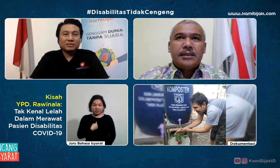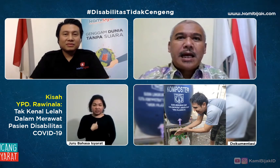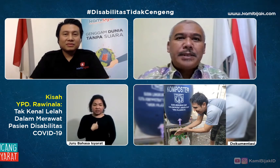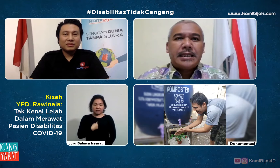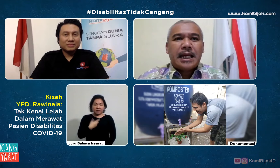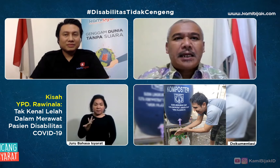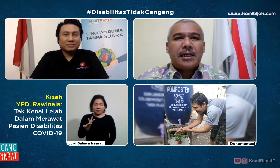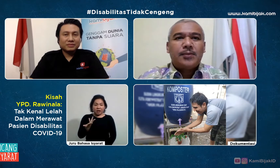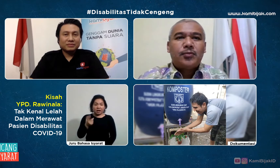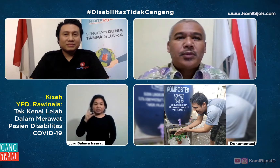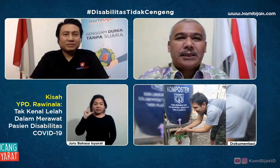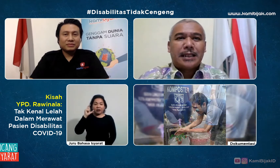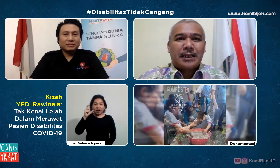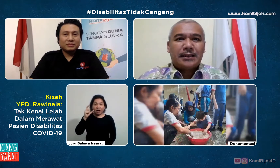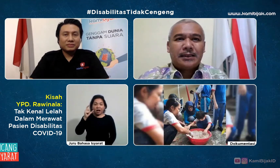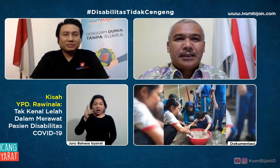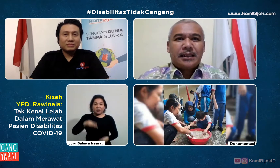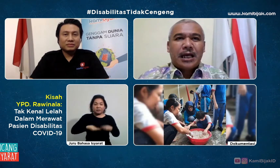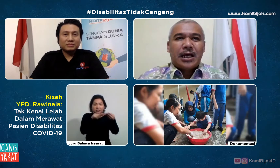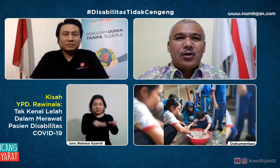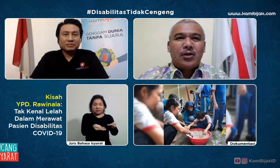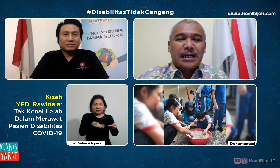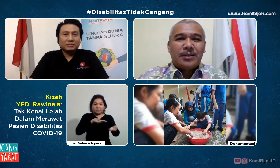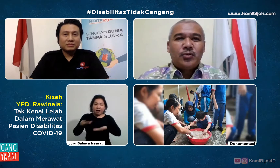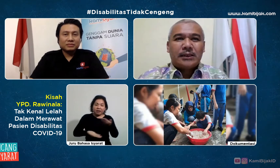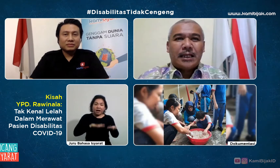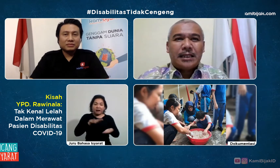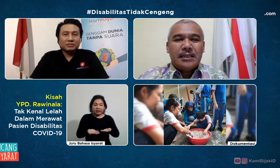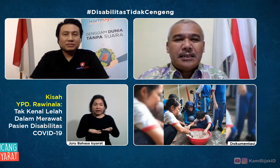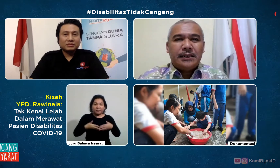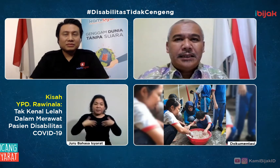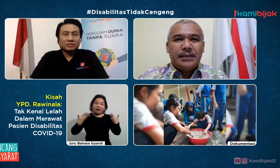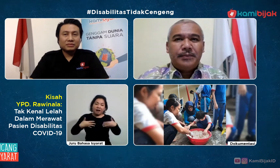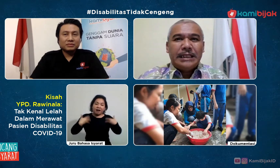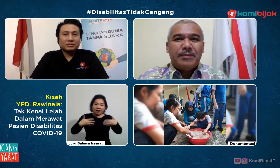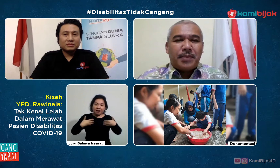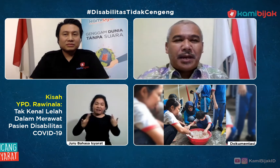yang menyenangkan buat anak kalau menyenangkan buat anak ini minimal